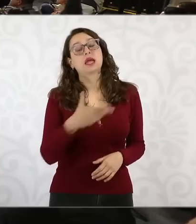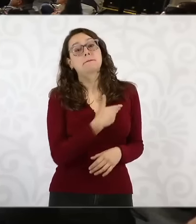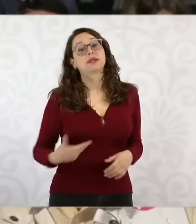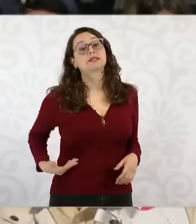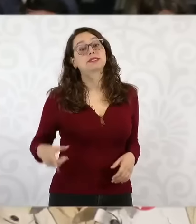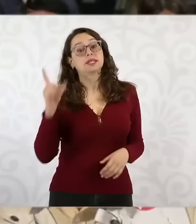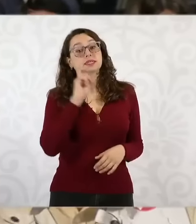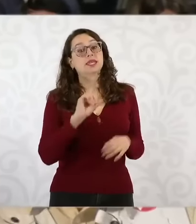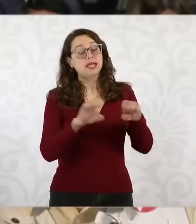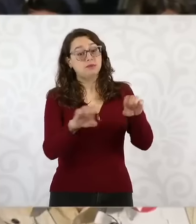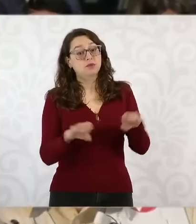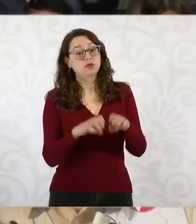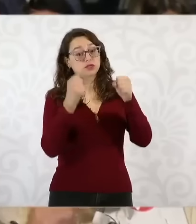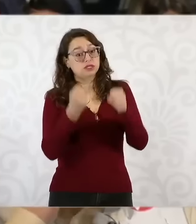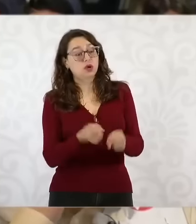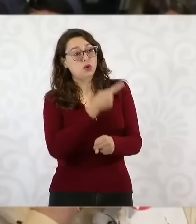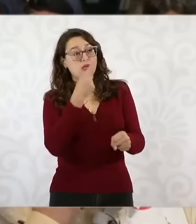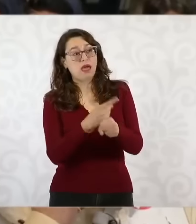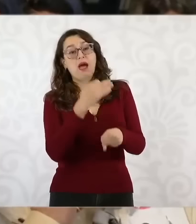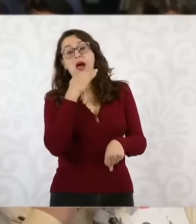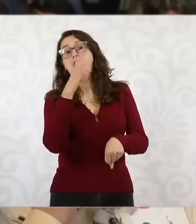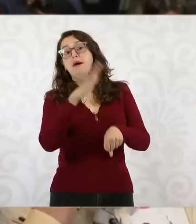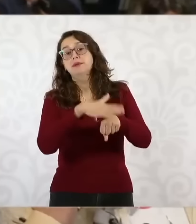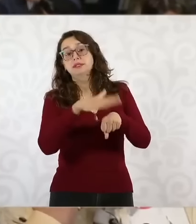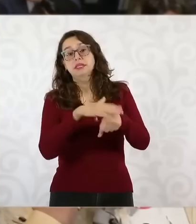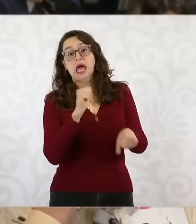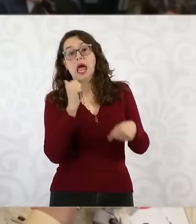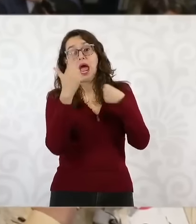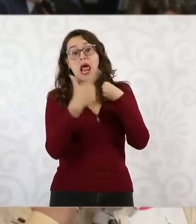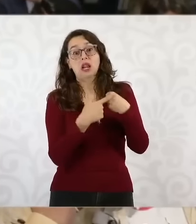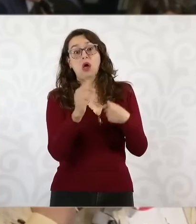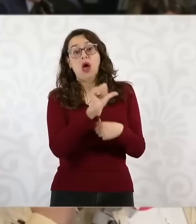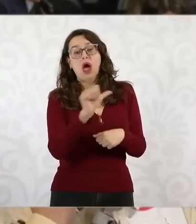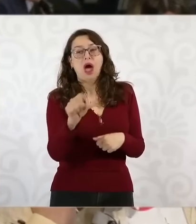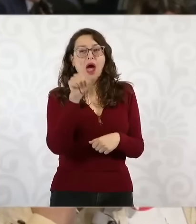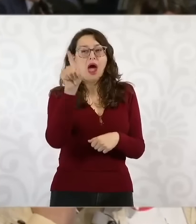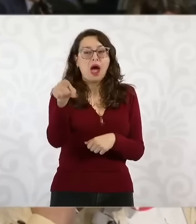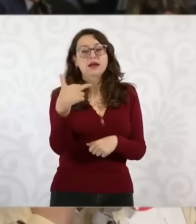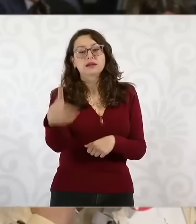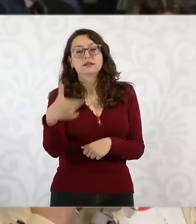alguna información sobre un ataque armado eh hacia una marisquería en Playa del Carmen.